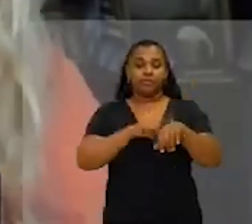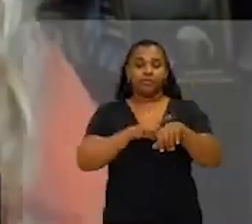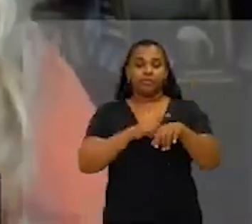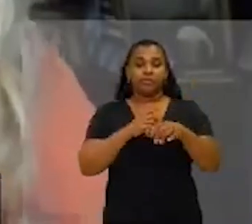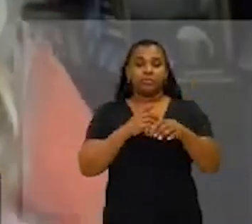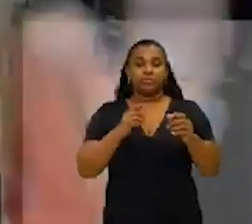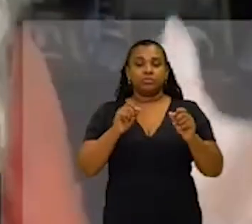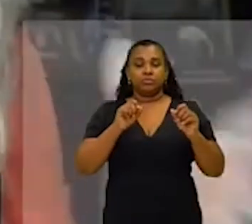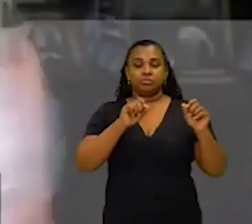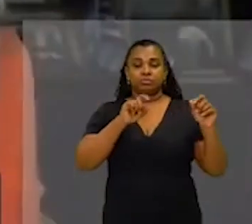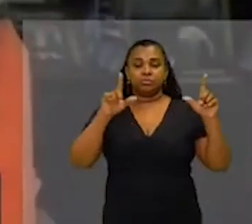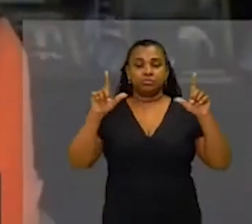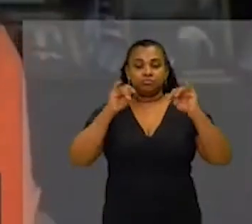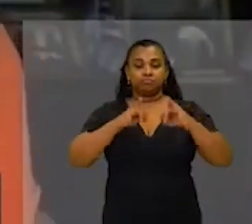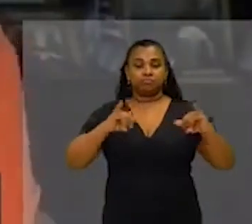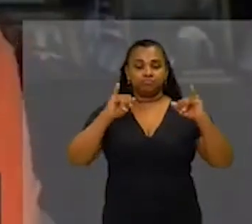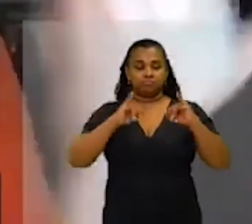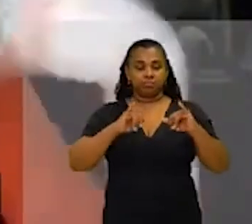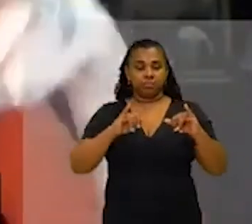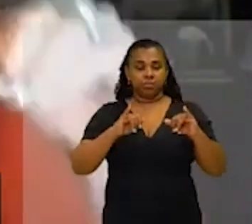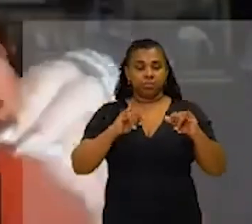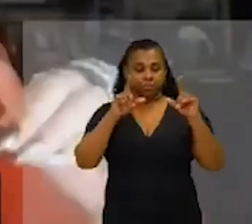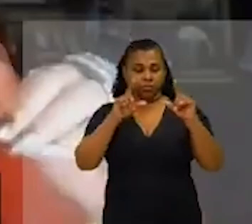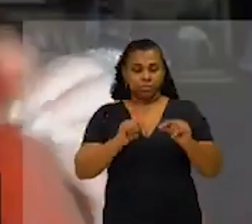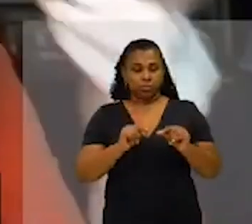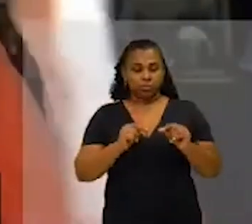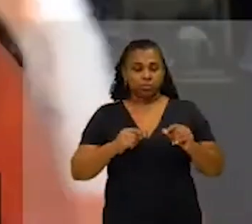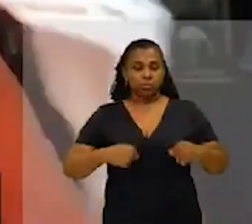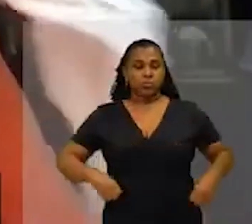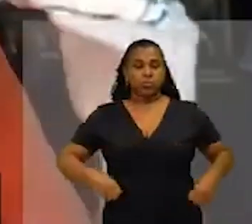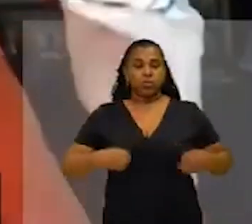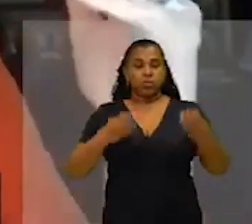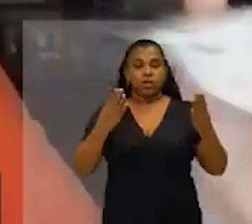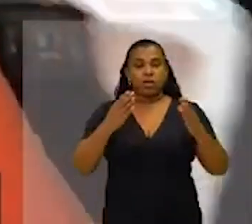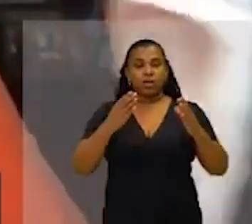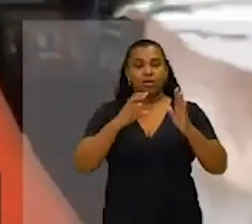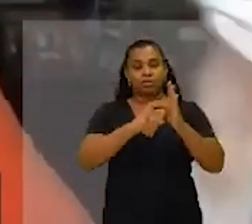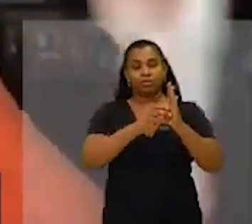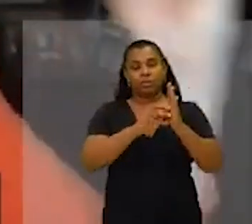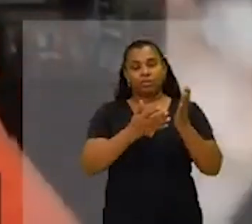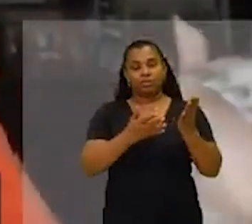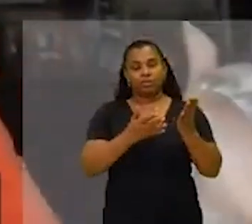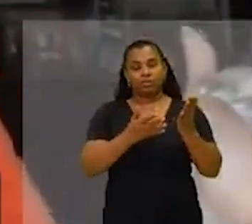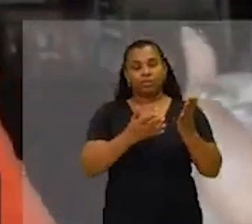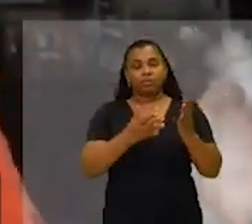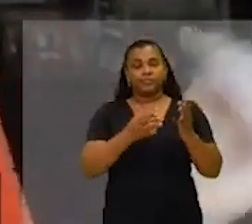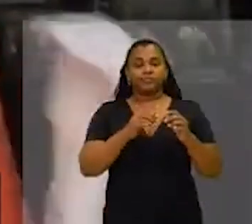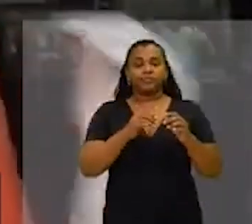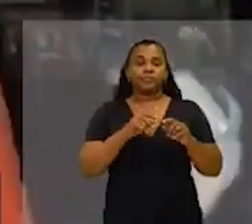campanhas eleitorais porém faz um contraponto esse redução do tempo é mantida no MS é 45 dias